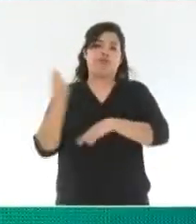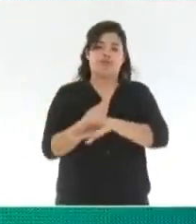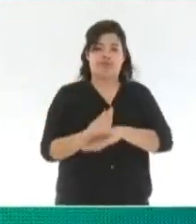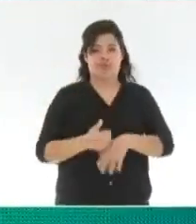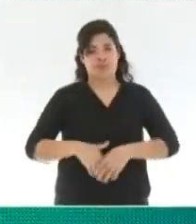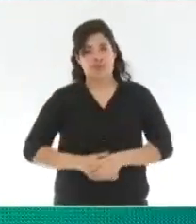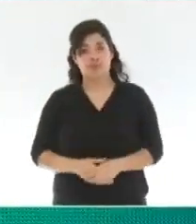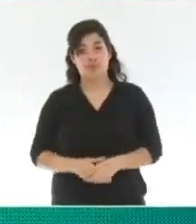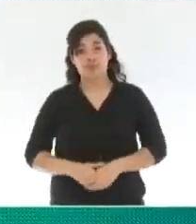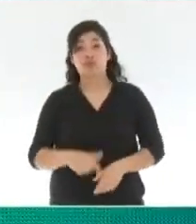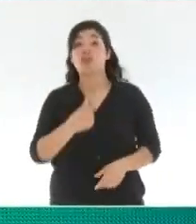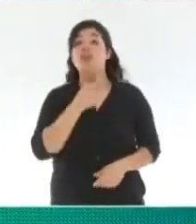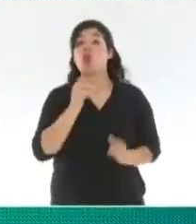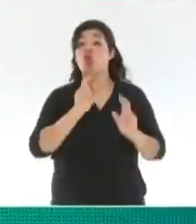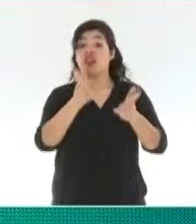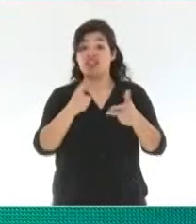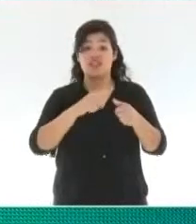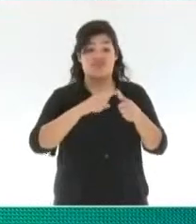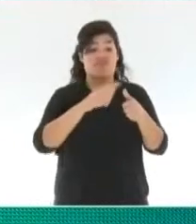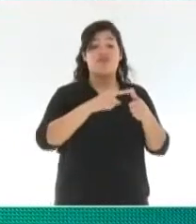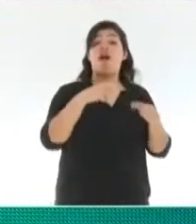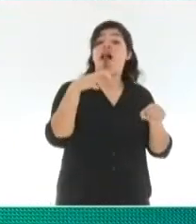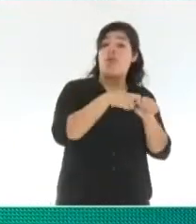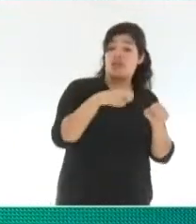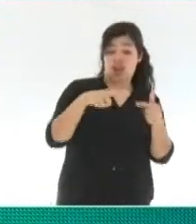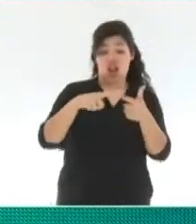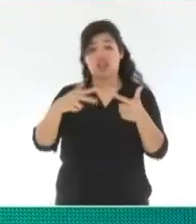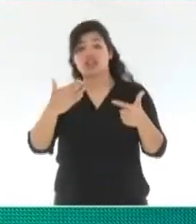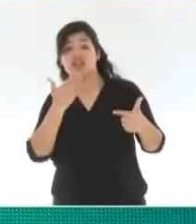EL GOBIERNO NACIONAL QUIEN